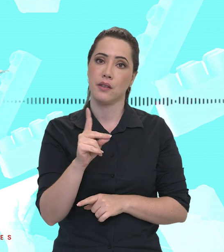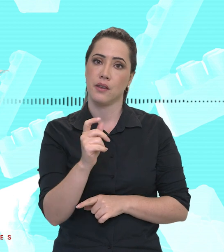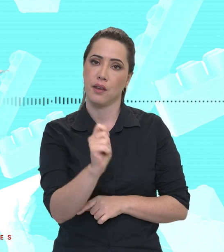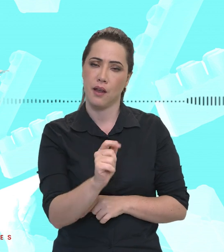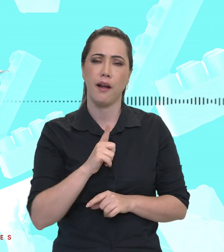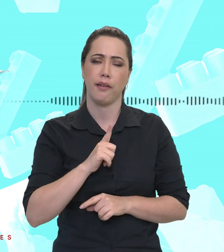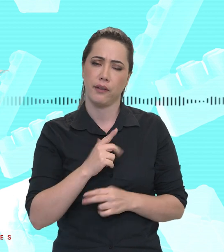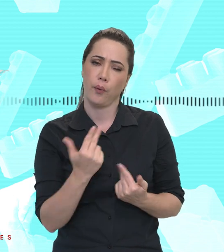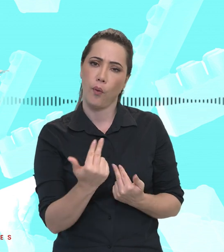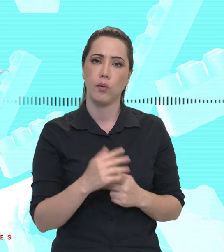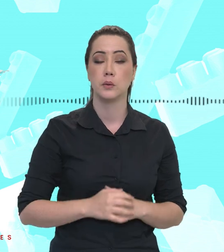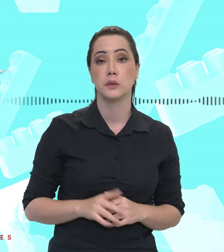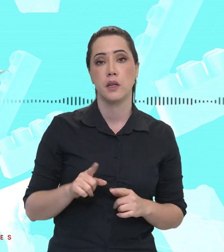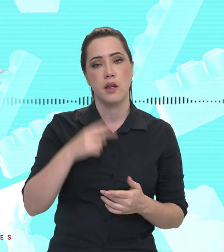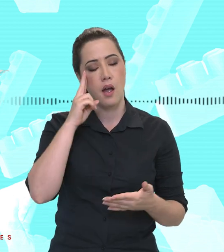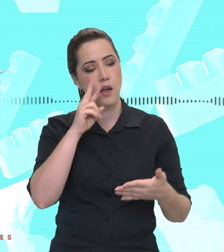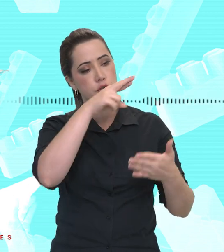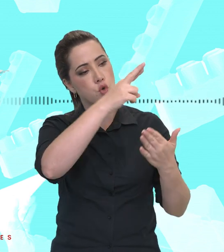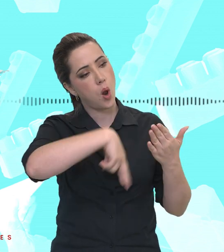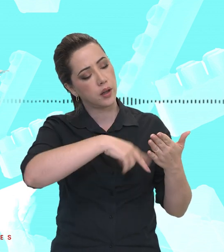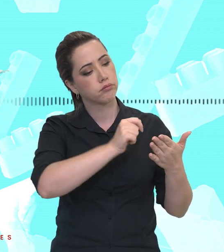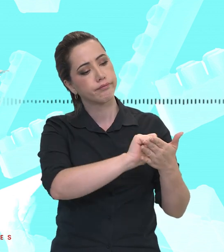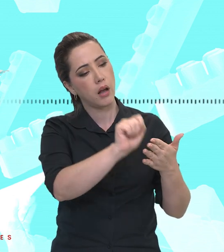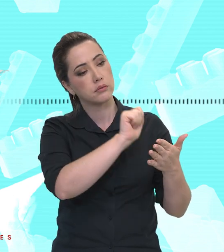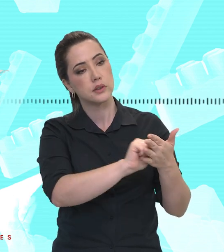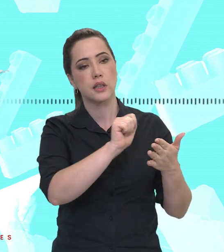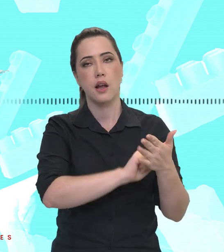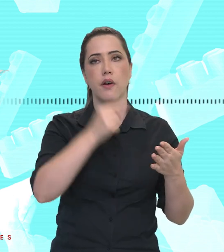[Leyberson] Enquanto escrevo, sinto que o roteiro não acaba nunca. Aí penso na quantidade